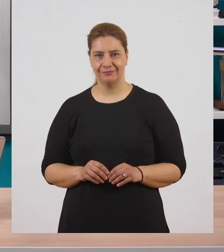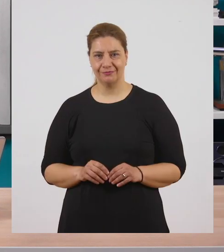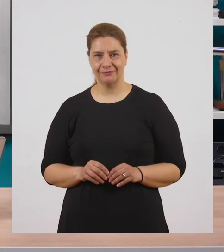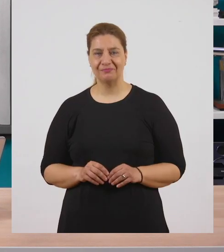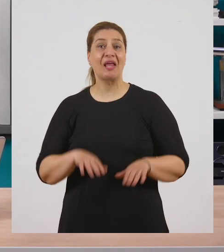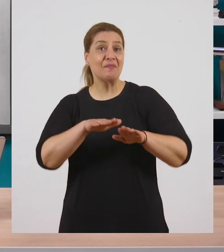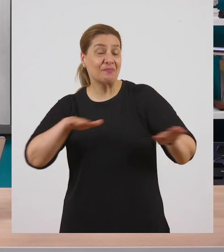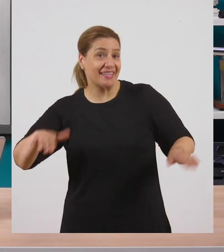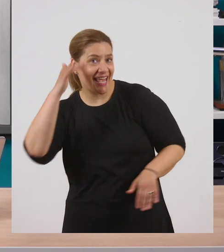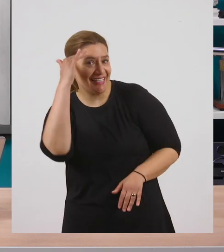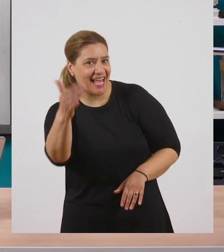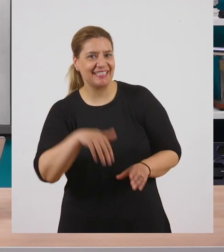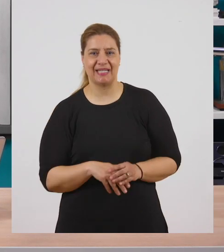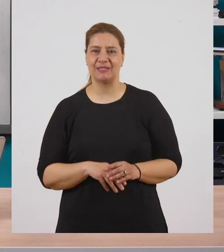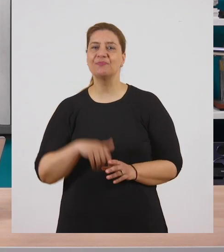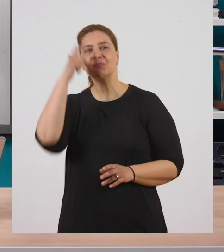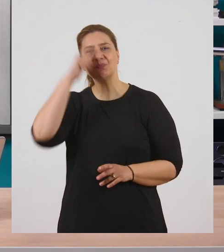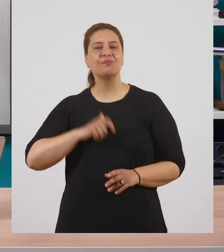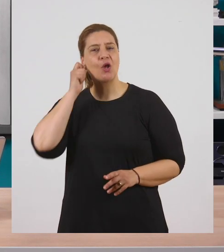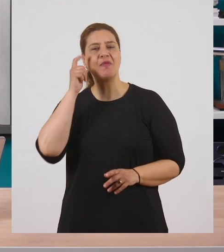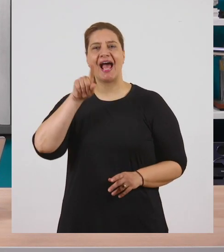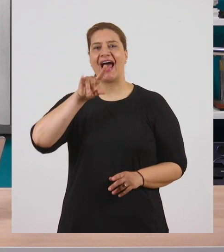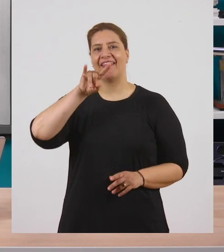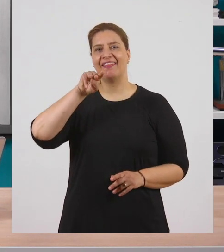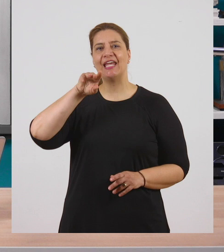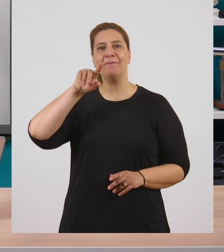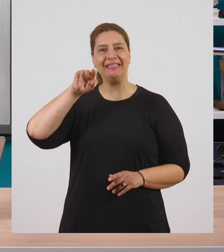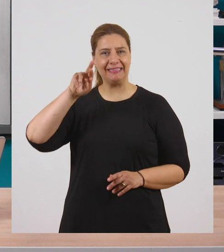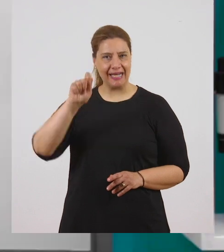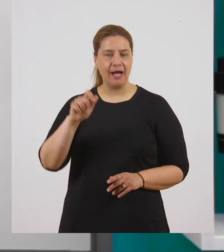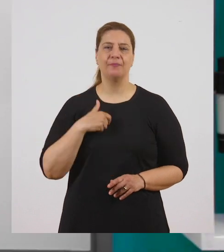Γεια σας, παιδιά. Ονομάζομαι Δήμητρα Ρουσοπούλου και διδάσκω στην Β' Δημοτικού.